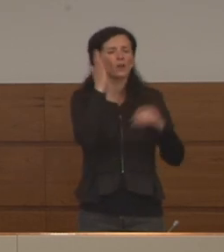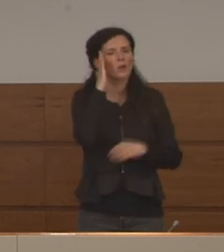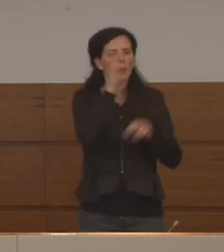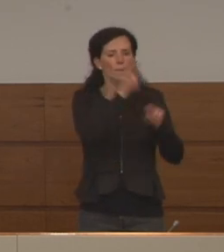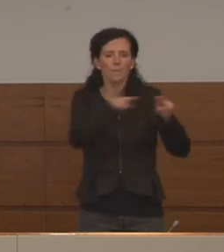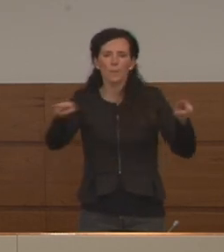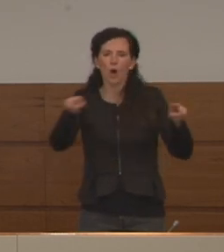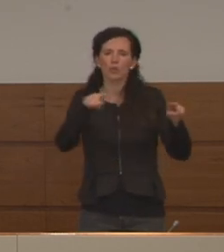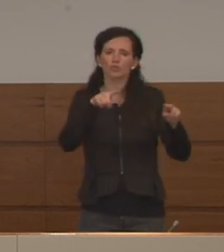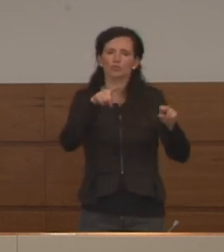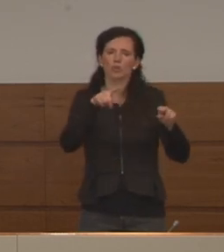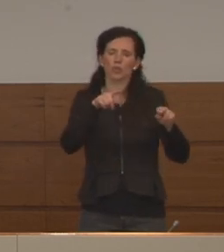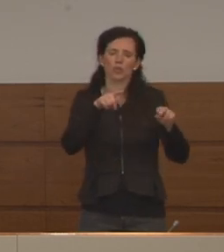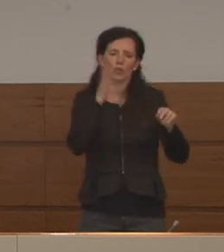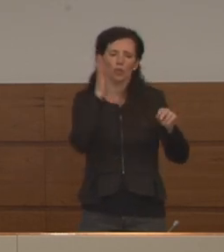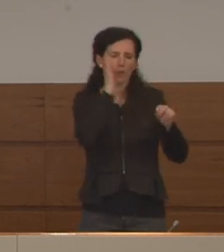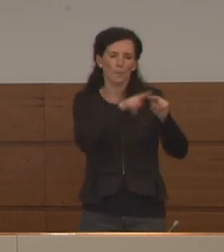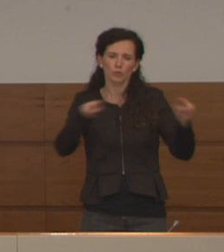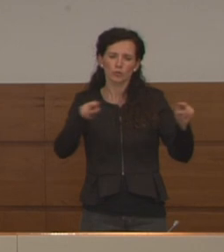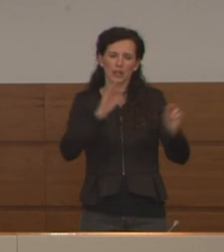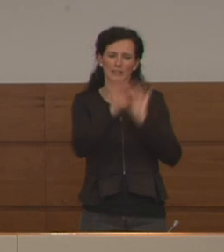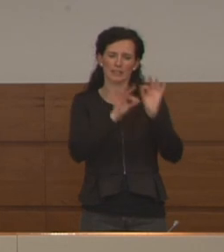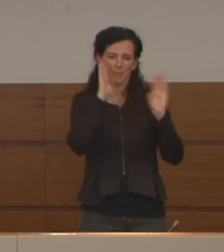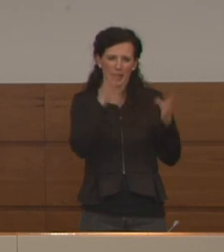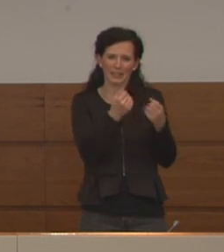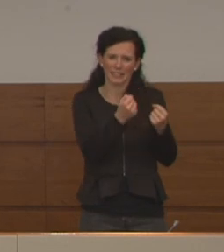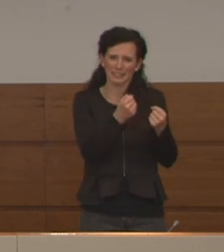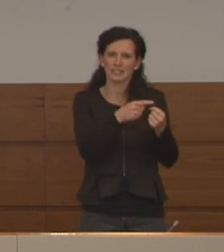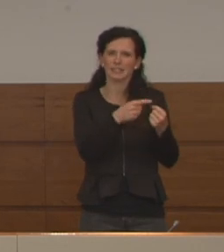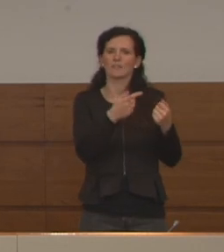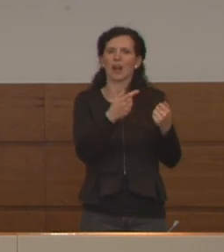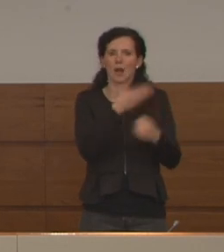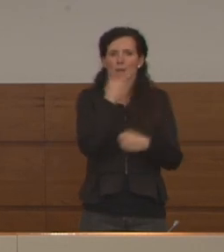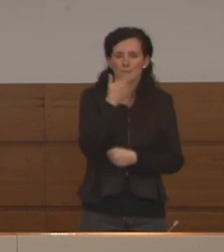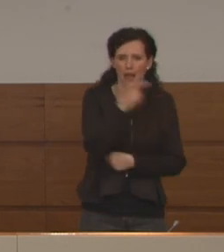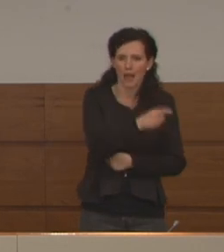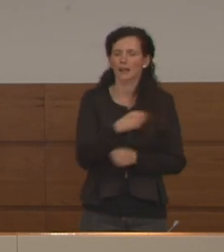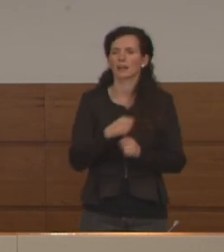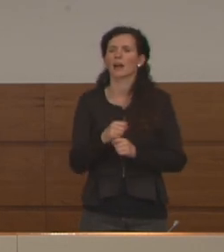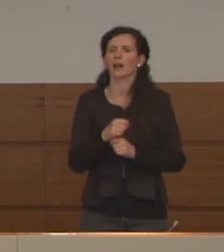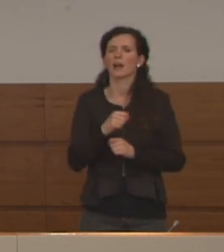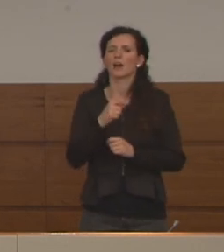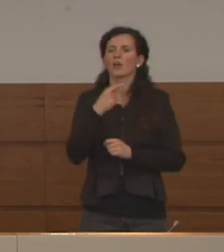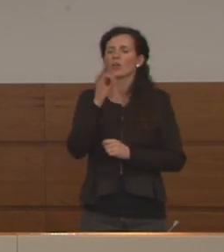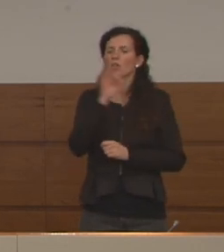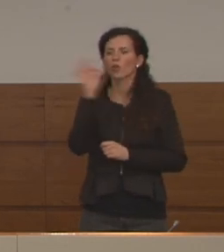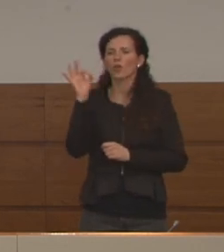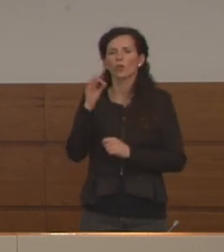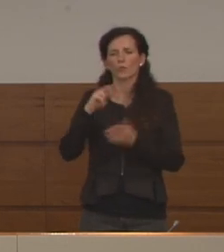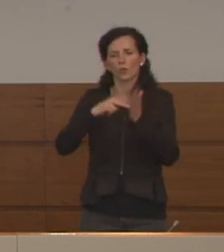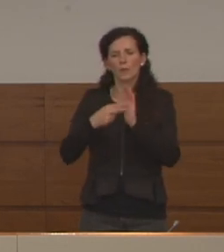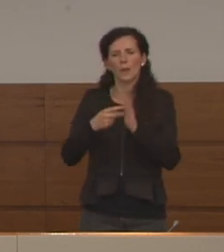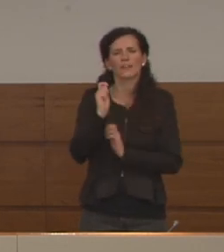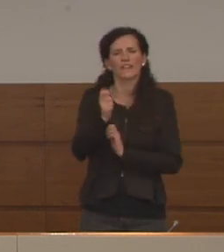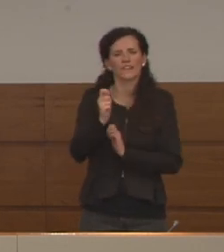assottigliati nel paese, sui tagli da qualche parte di finanziamento sanitario.